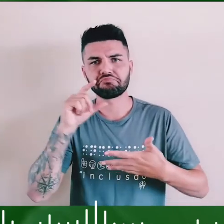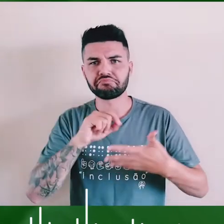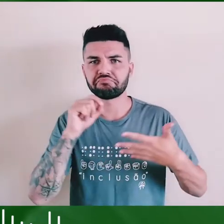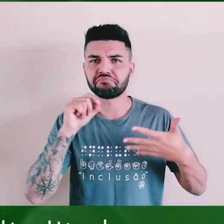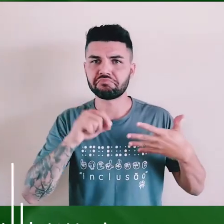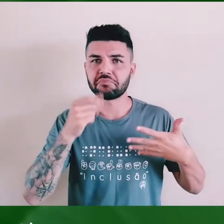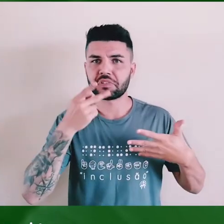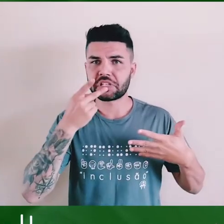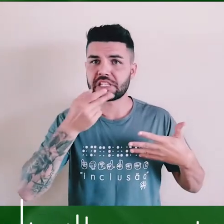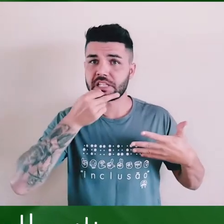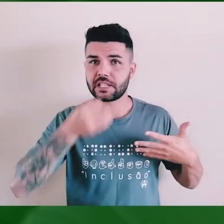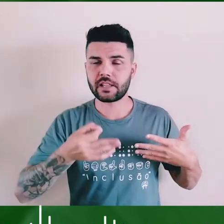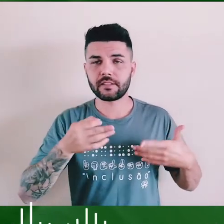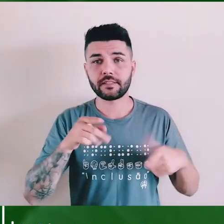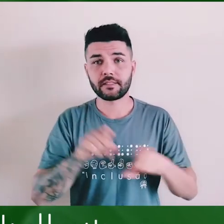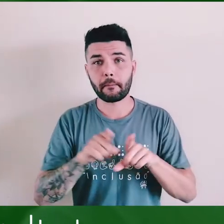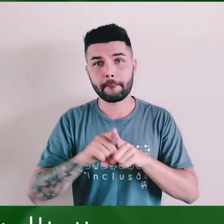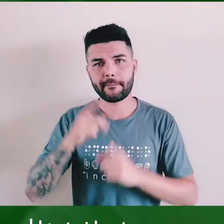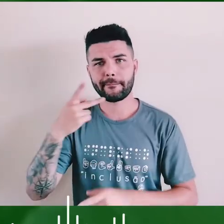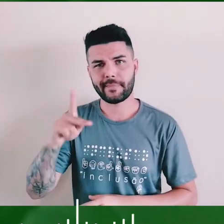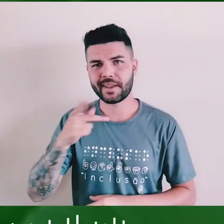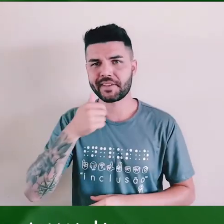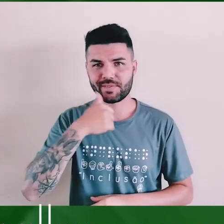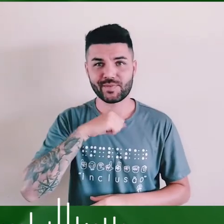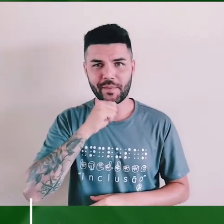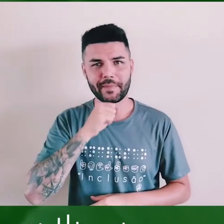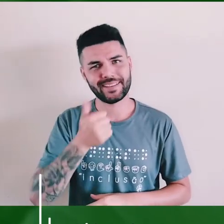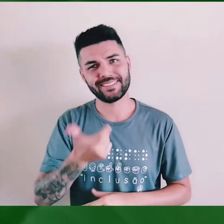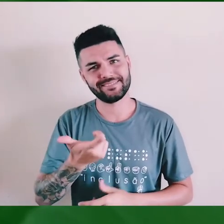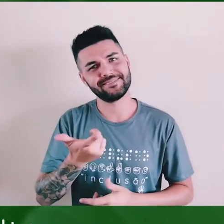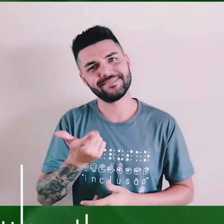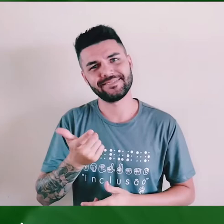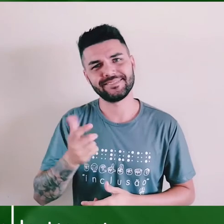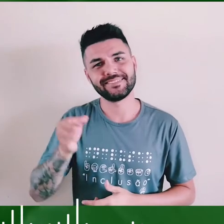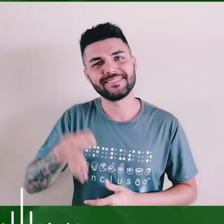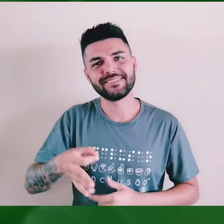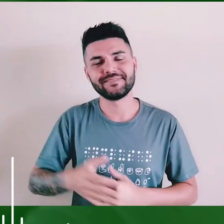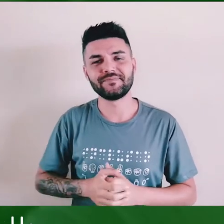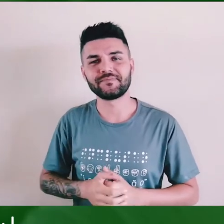Não tem como não falar do seu pai e da sua mãe também né? (Risos) Sou suspeito para